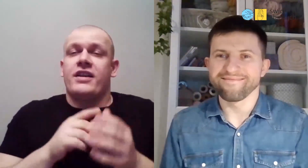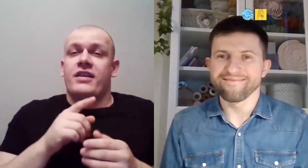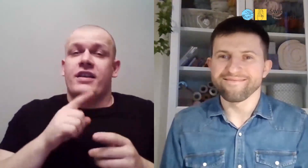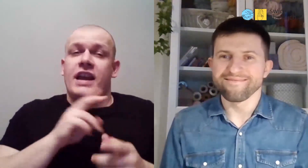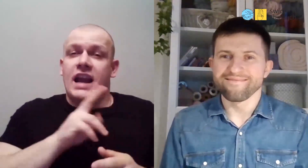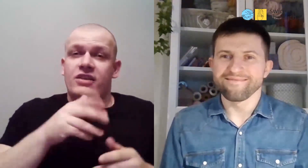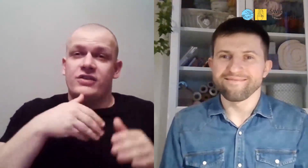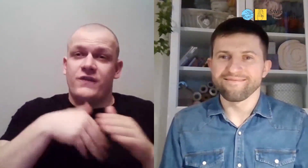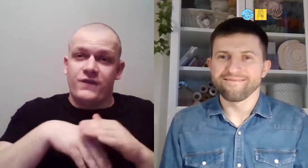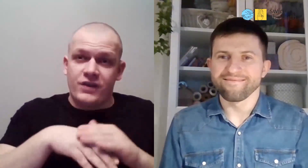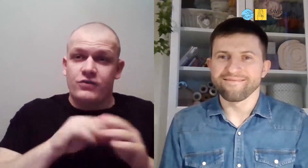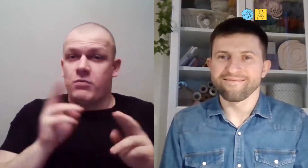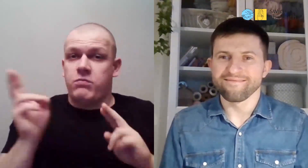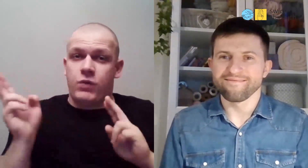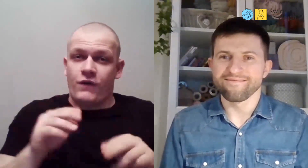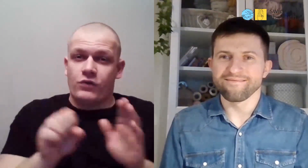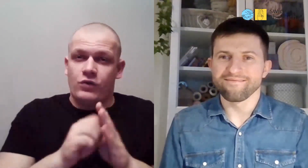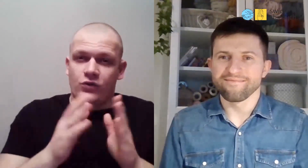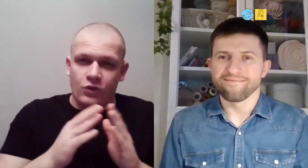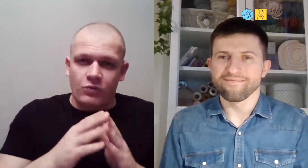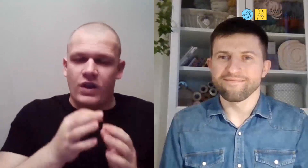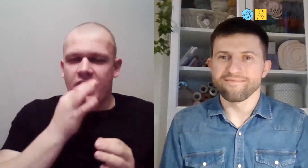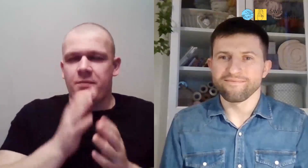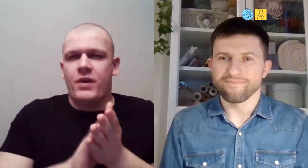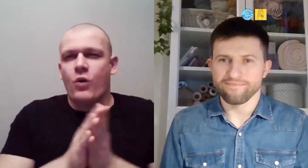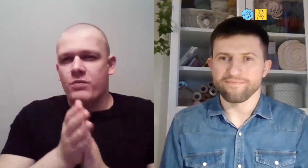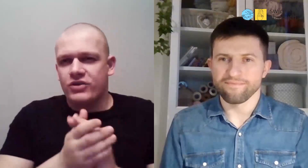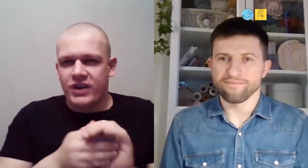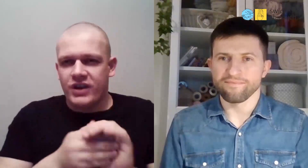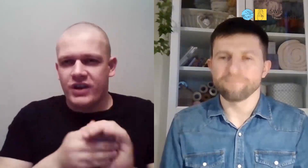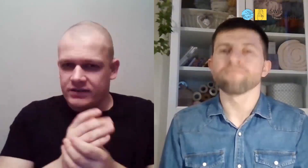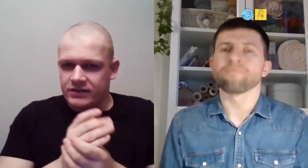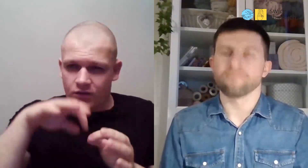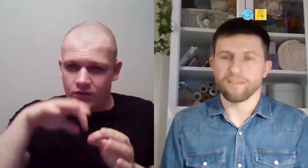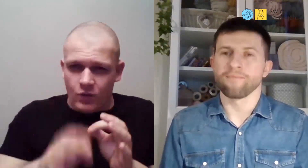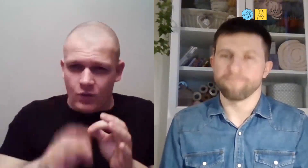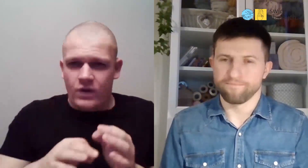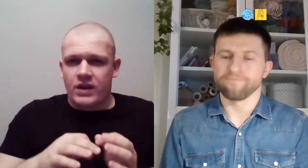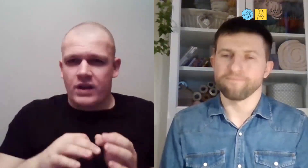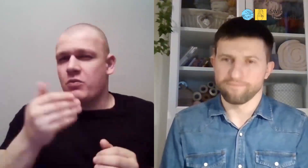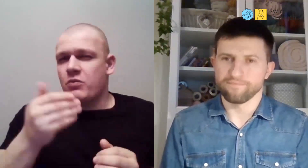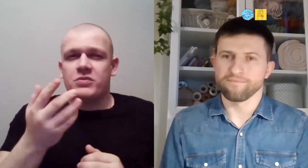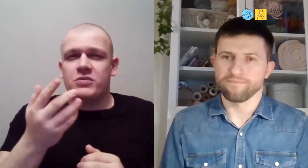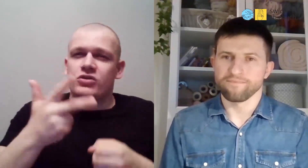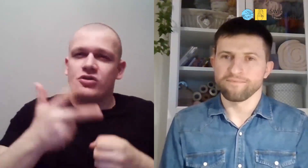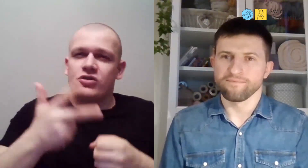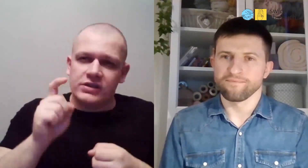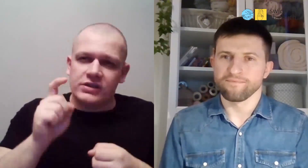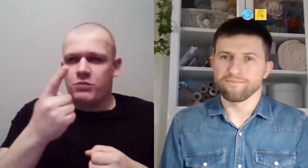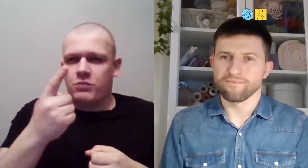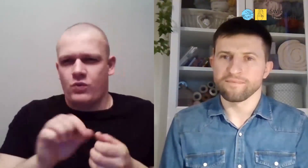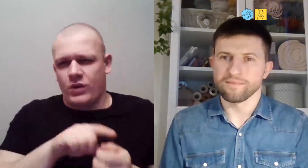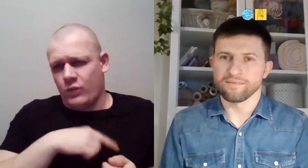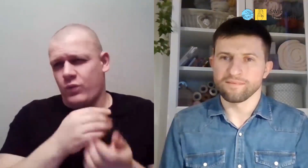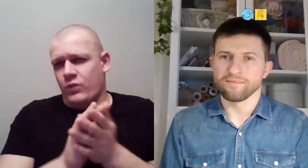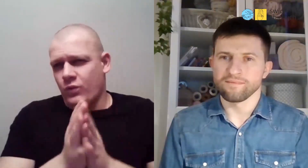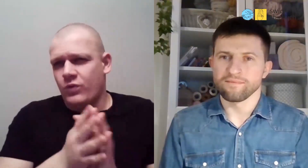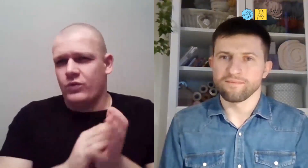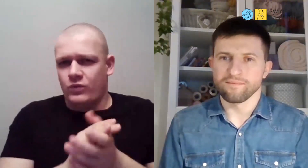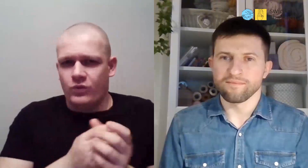Po każdym wyjściu, po powrocie do domu, proszę myć ręce dokładnie przez 30 sekund.